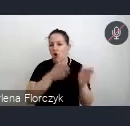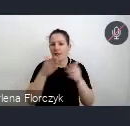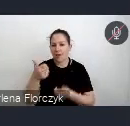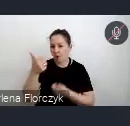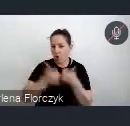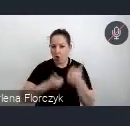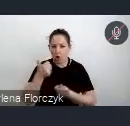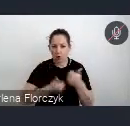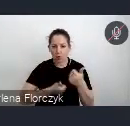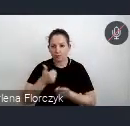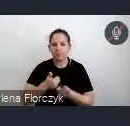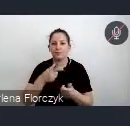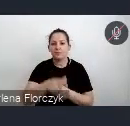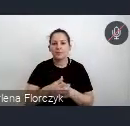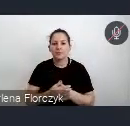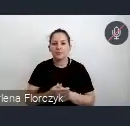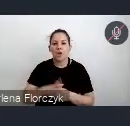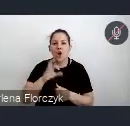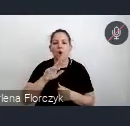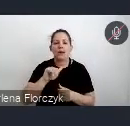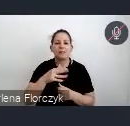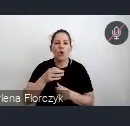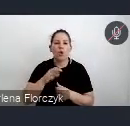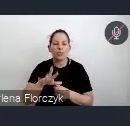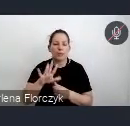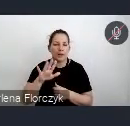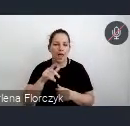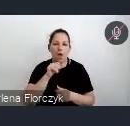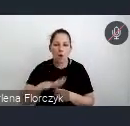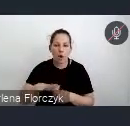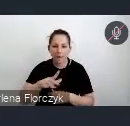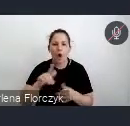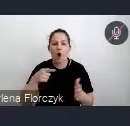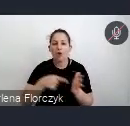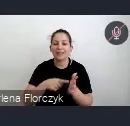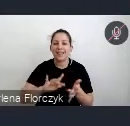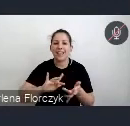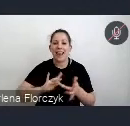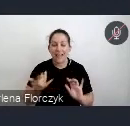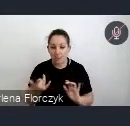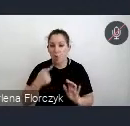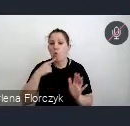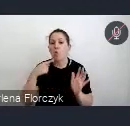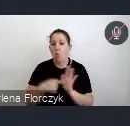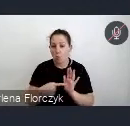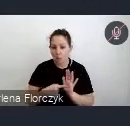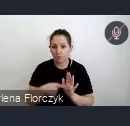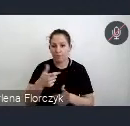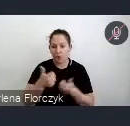w Klastrze 5 Horyzontu Europa i ten ostatni link to właśnie link do tych konkursów.